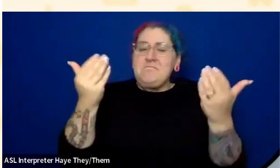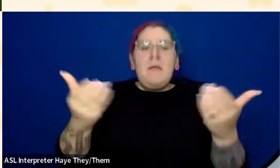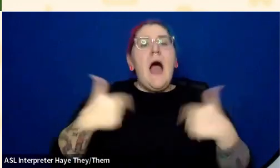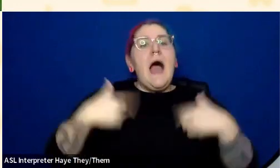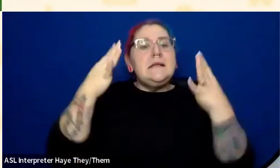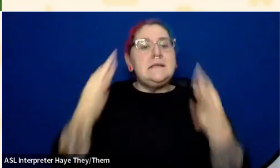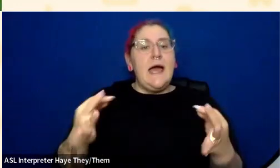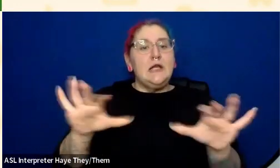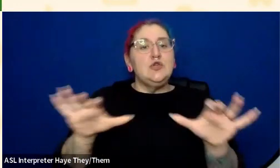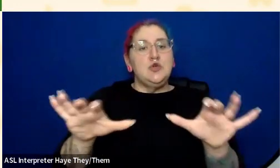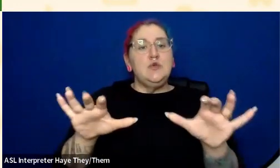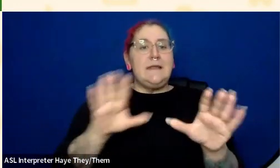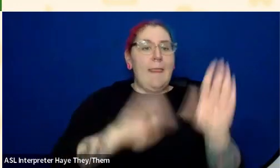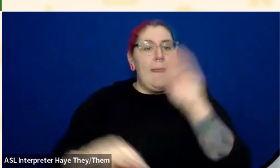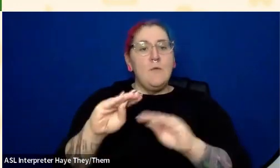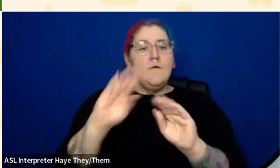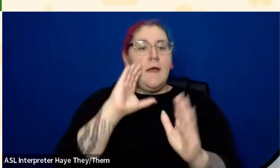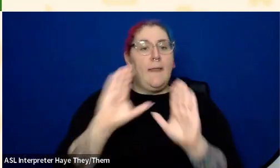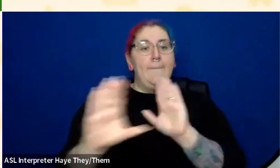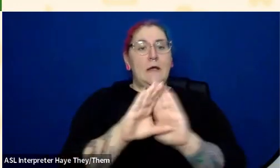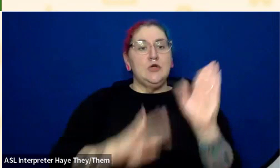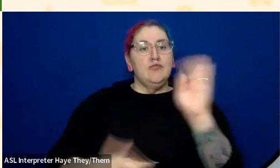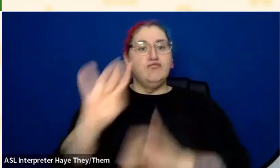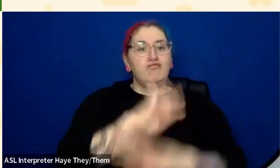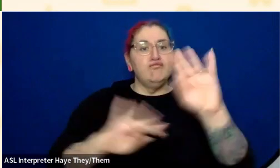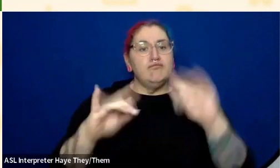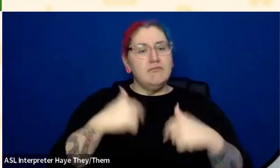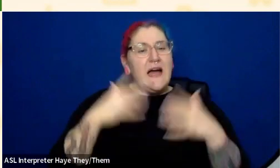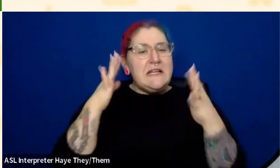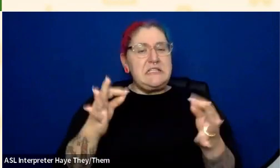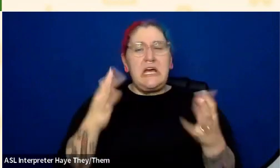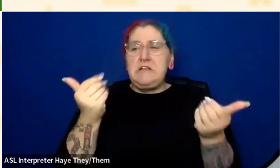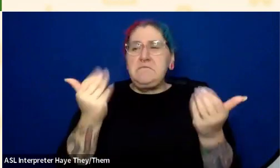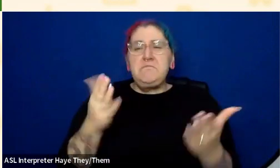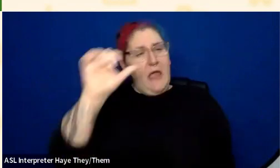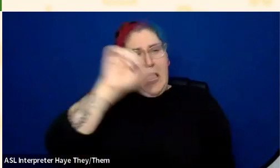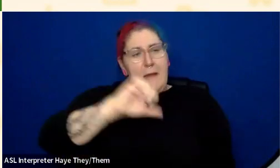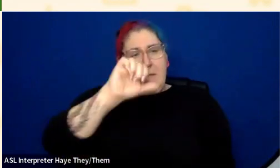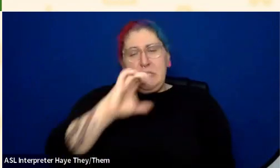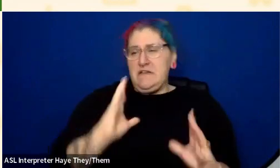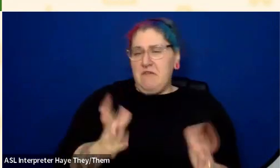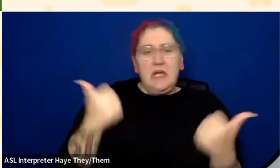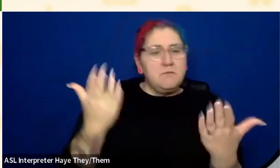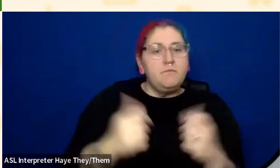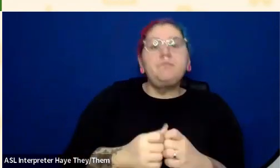Entonces, una vez que hayamos respondido la pregunta de si debería, es cuando empiezas a explorar los requisitos